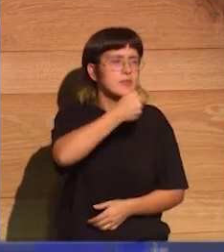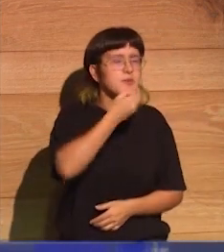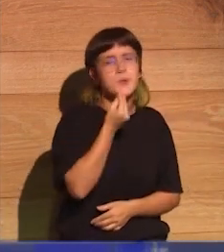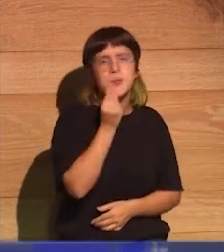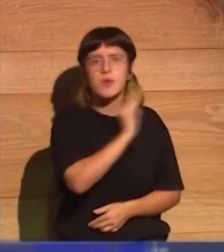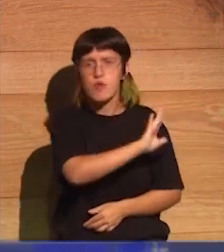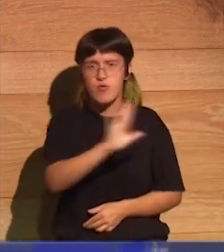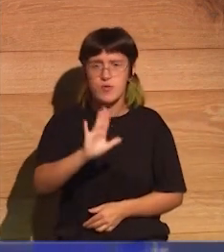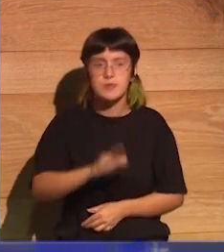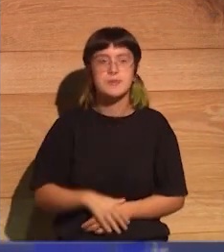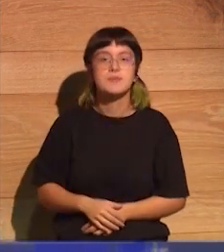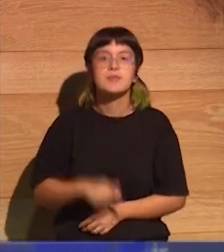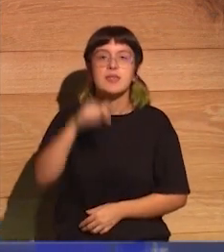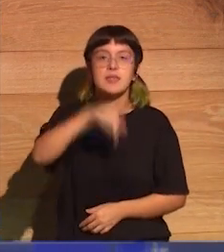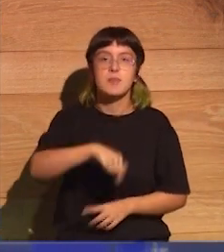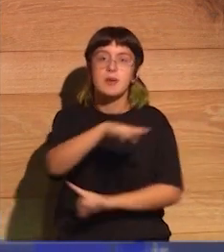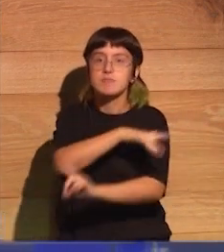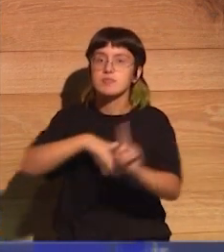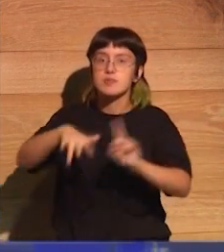a todo lo que es el ecosistema de startups,